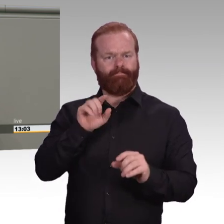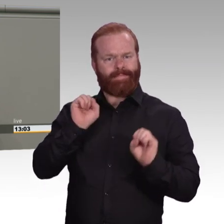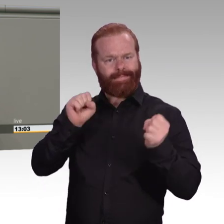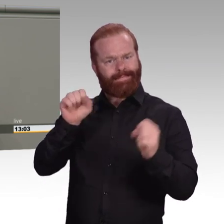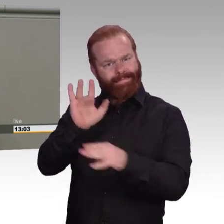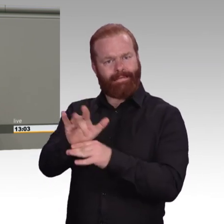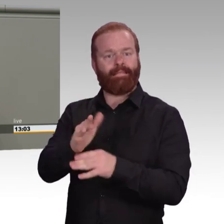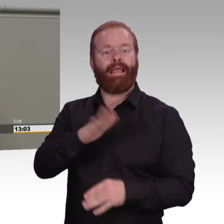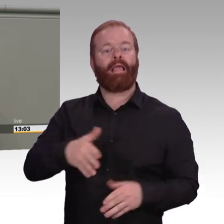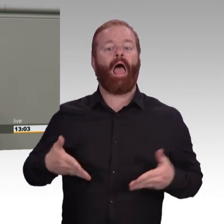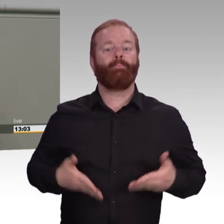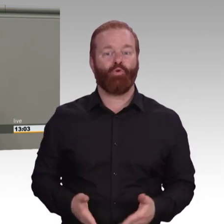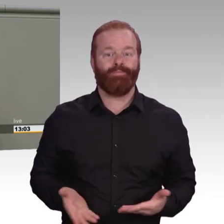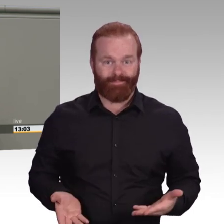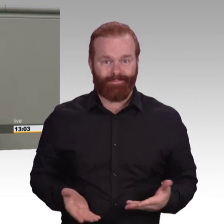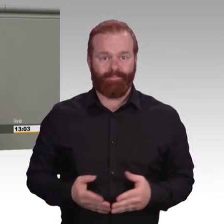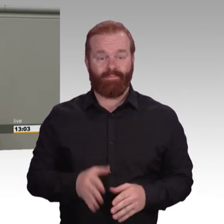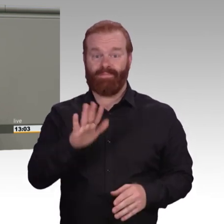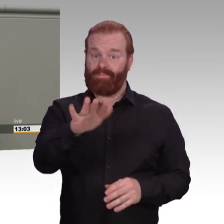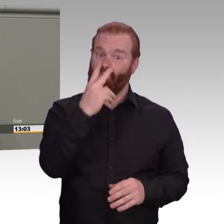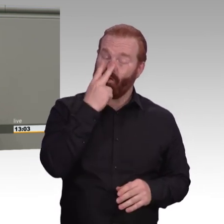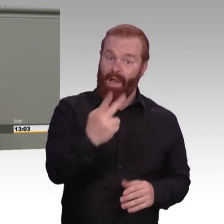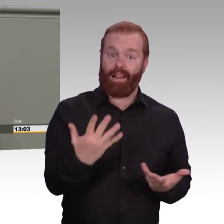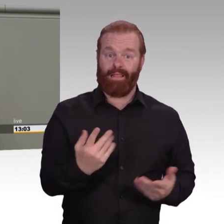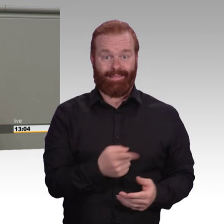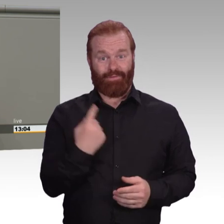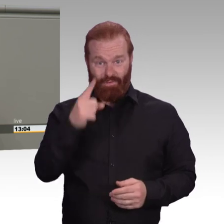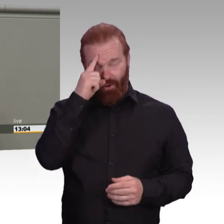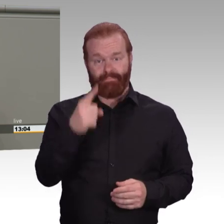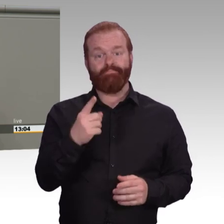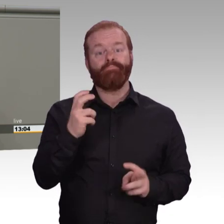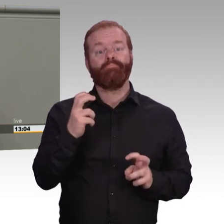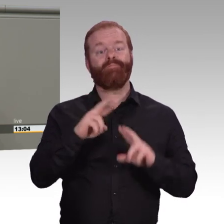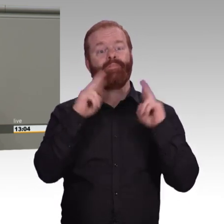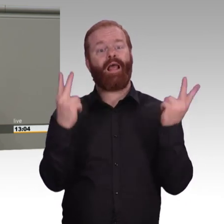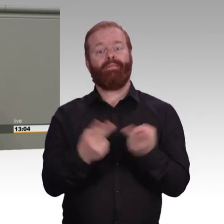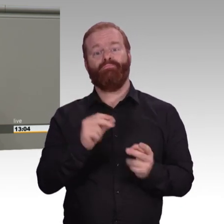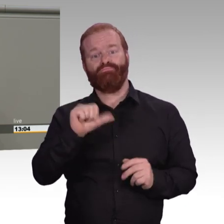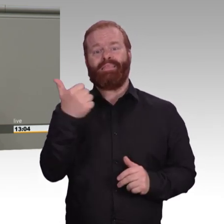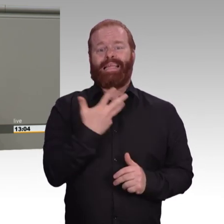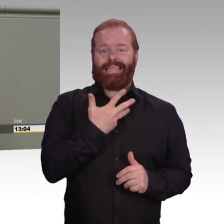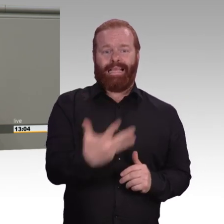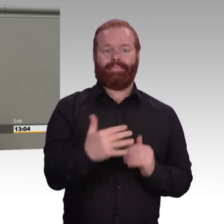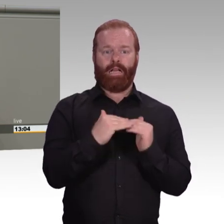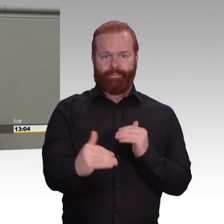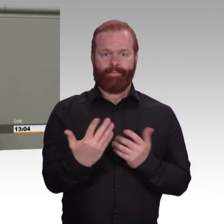in der Politik anders stellen würden, wenn die Bundesregierung das Wohl von Kindern bei ihren Entscheidungen tatsächlich in den Mittelpunkt